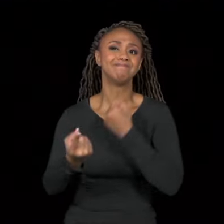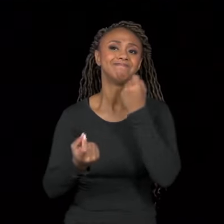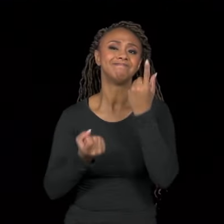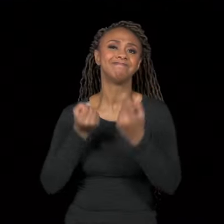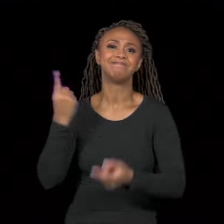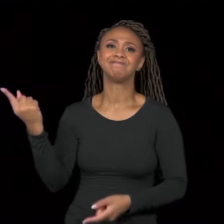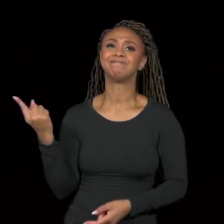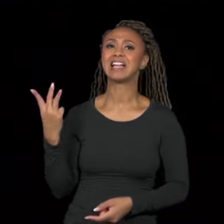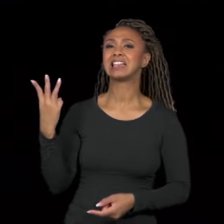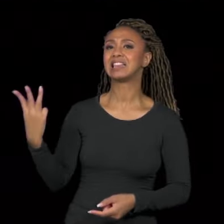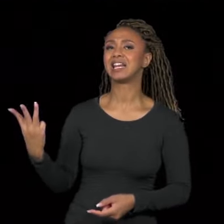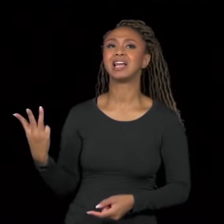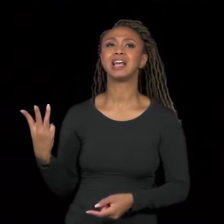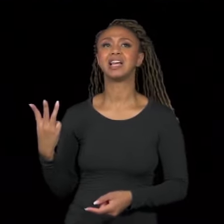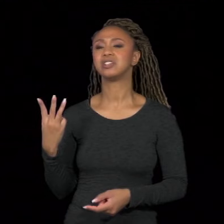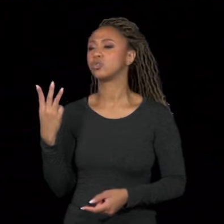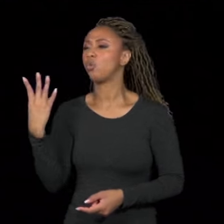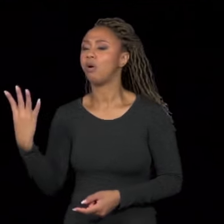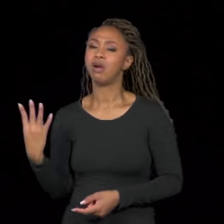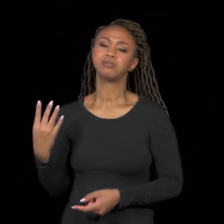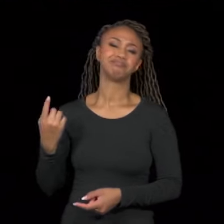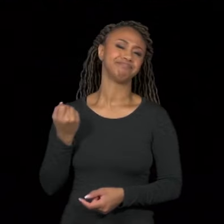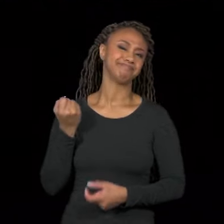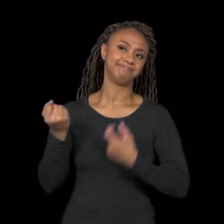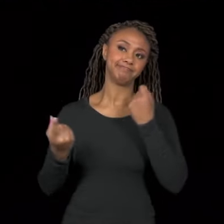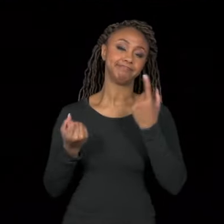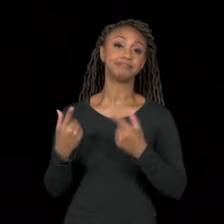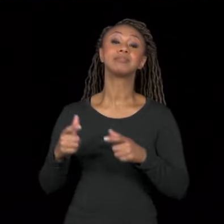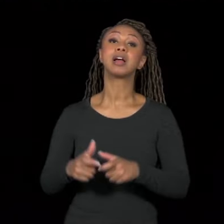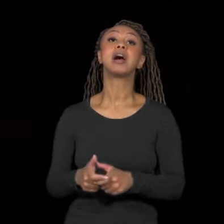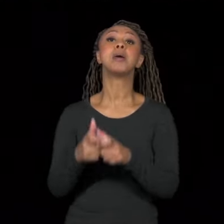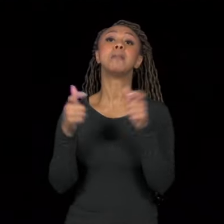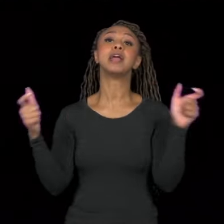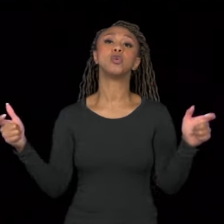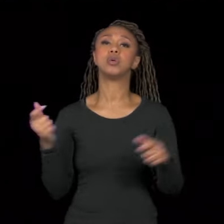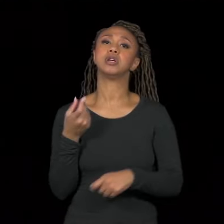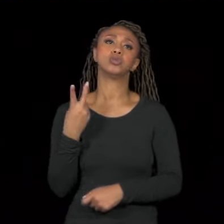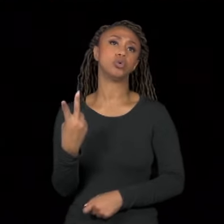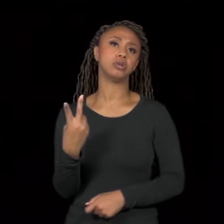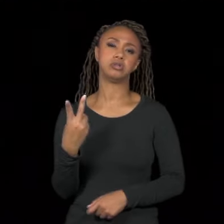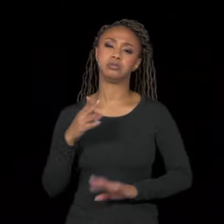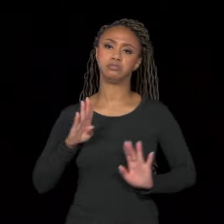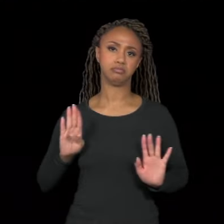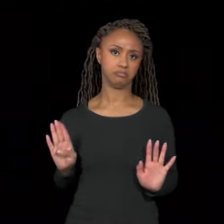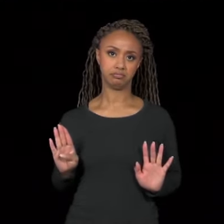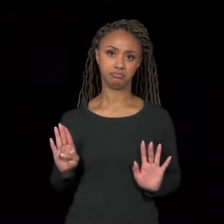QUARTENÁRIO, ENFIM. GRANDE PARTE DOS RELACIONAMENTOS SÃO BINÁRIOS MESMO, SÃO RELACIONAMENTOS DE GRAU 2, MAS A